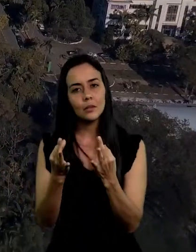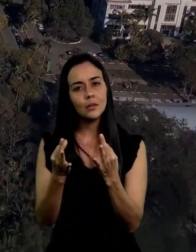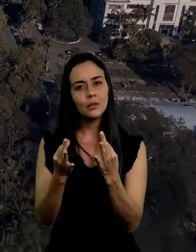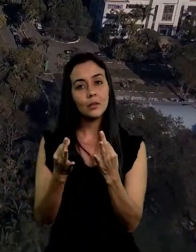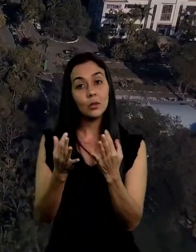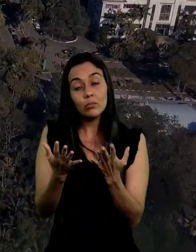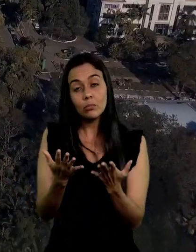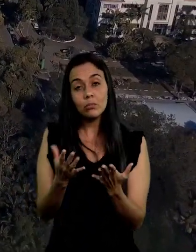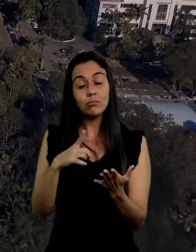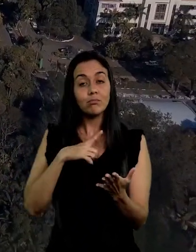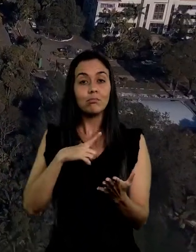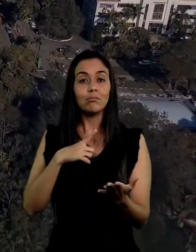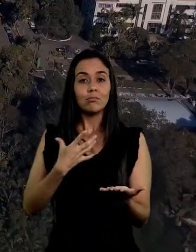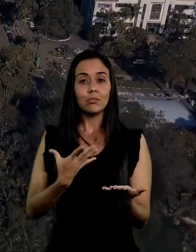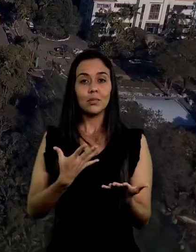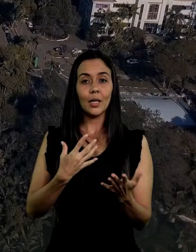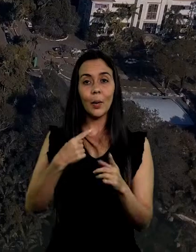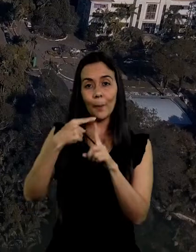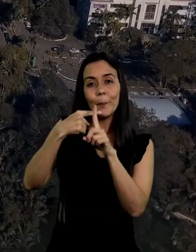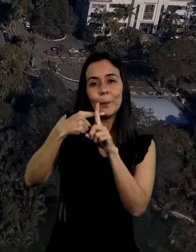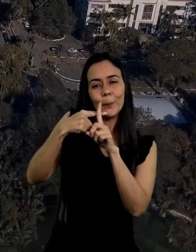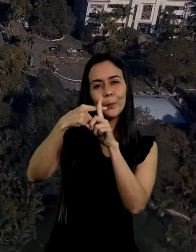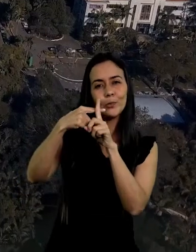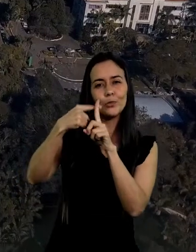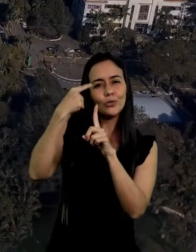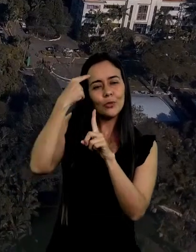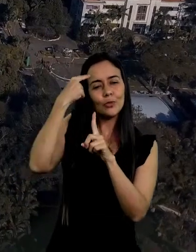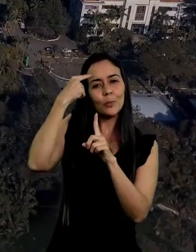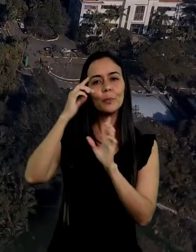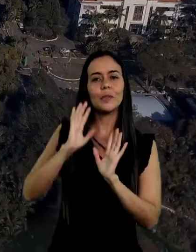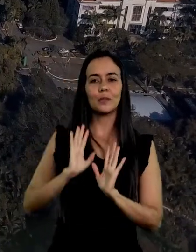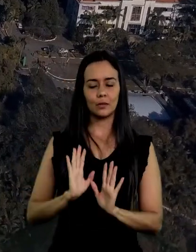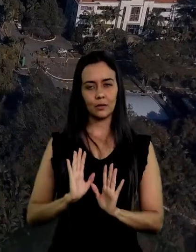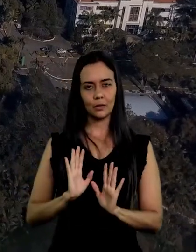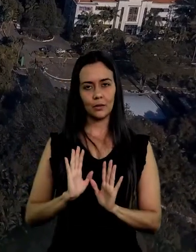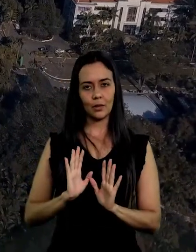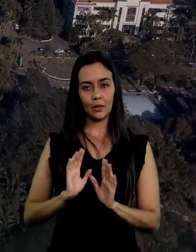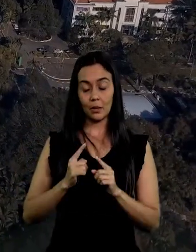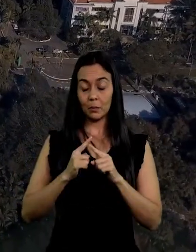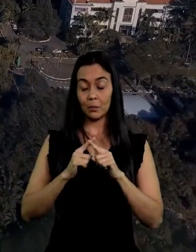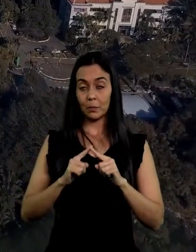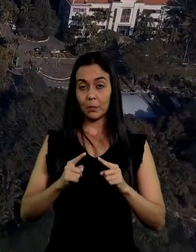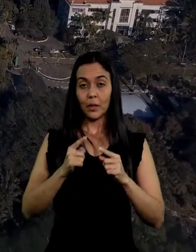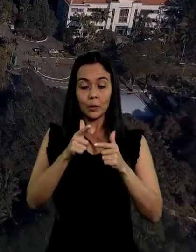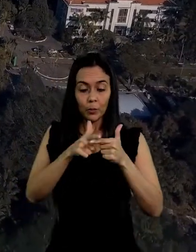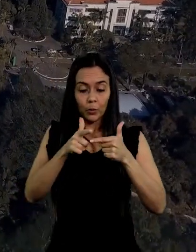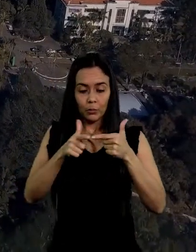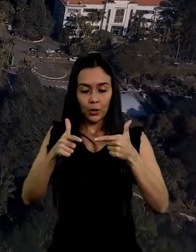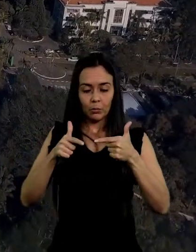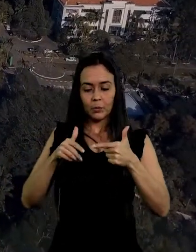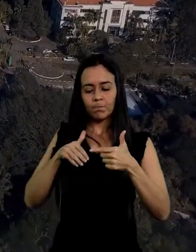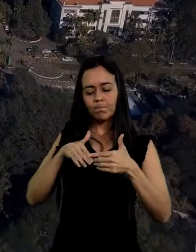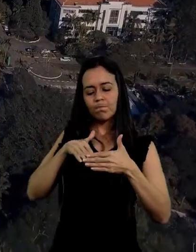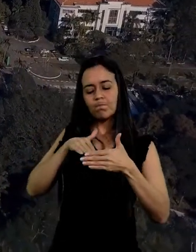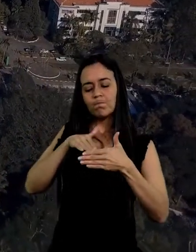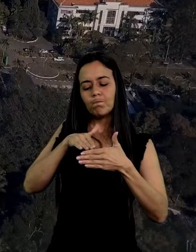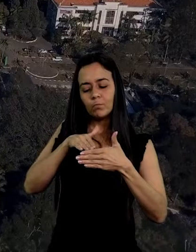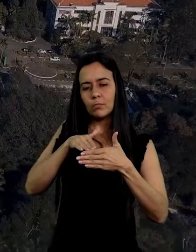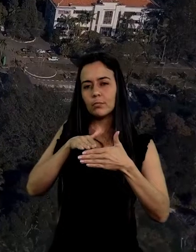ele pode não nos ajudar a a evitar tudo que vem, mas ele nos ajuda a atravessar o que está acontecendo, é melhor